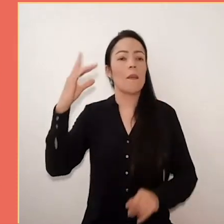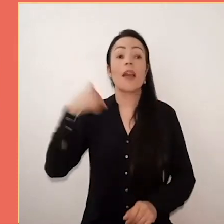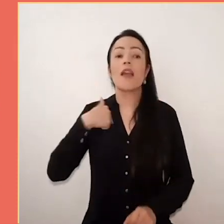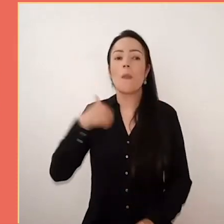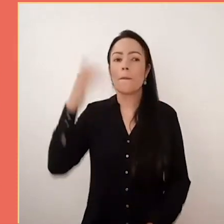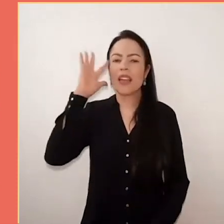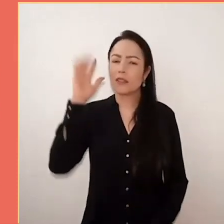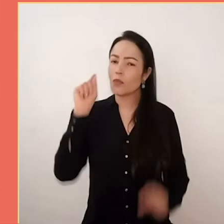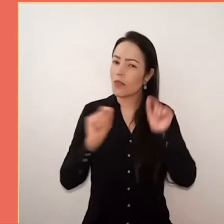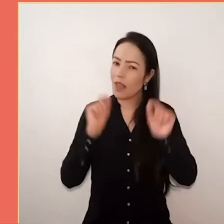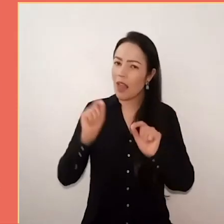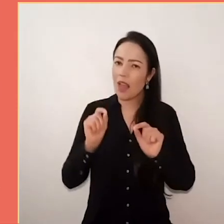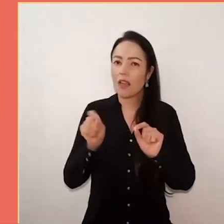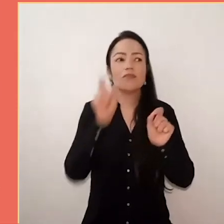Então, considerar que uma criança,